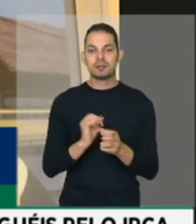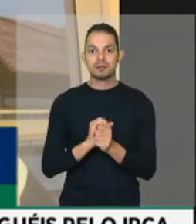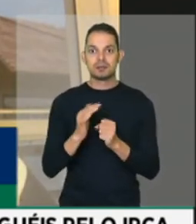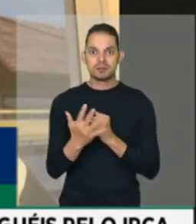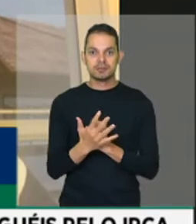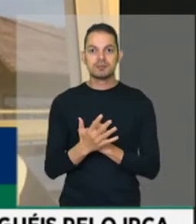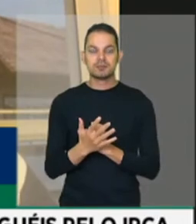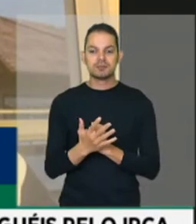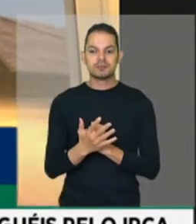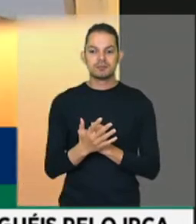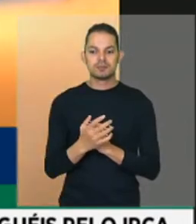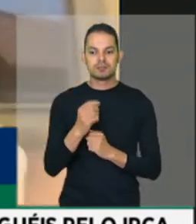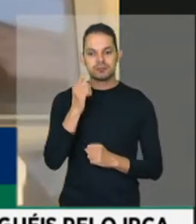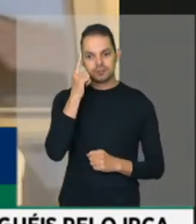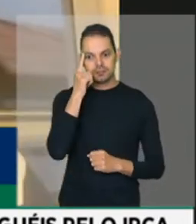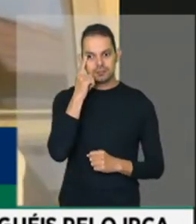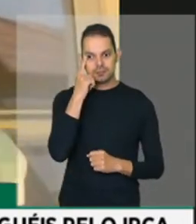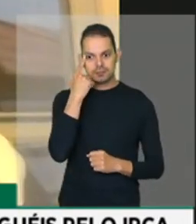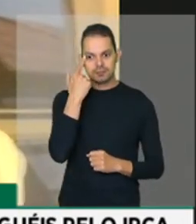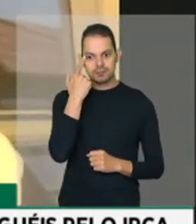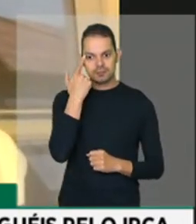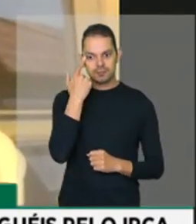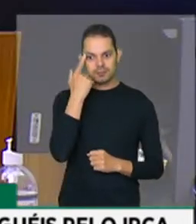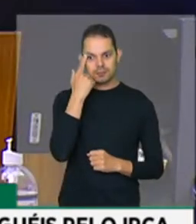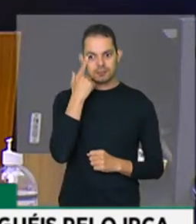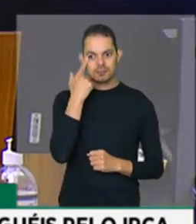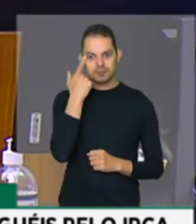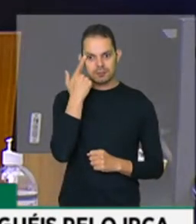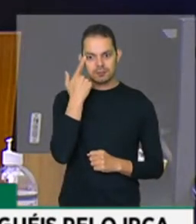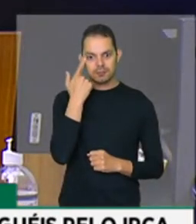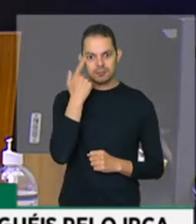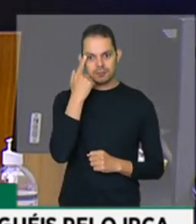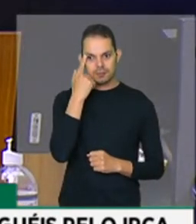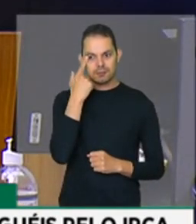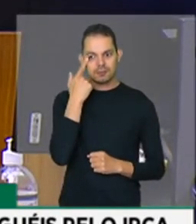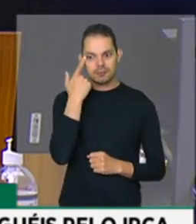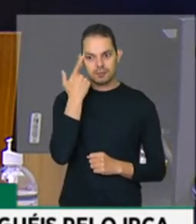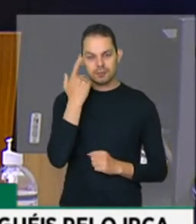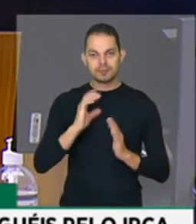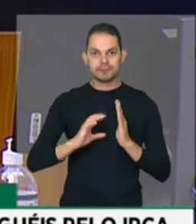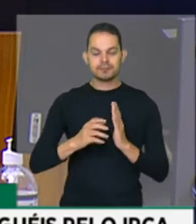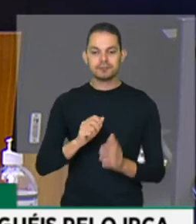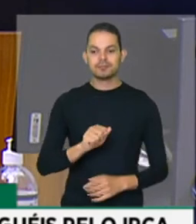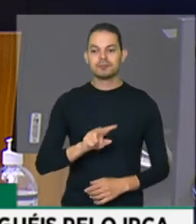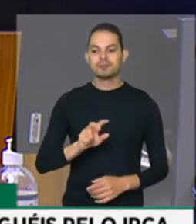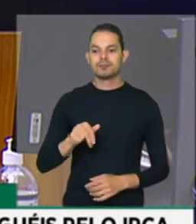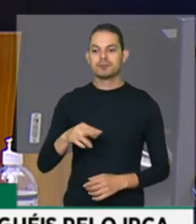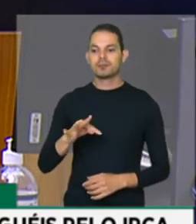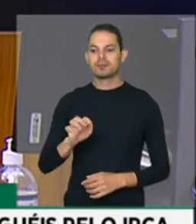DURANTE A PANDEMIA E JÁ -- -- [PRESIDENTE]: COMO ORIENTA... O AVANTE? -- [DEPUTADO]: PRESIDENTE... -- [PRESIDENTE]: O